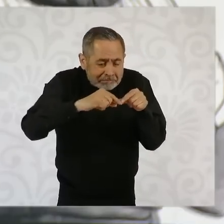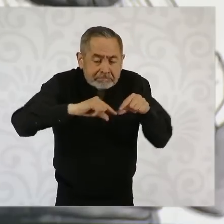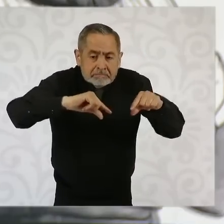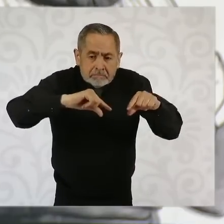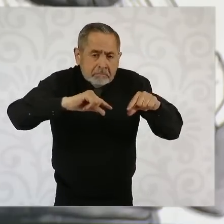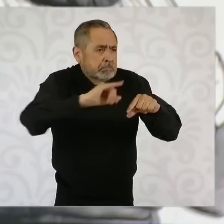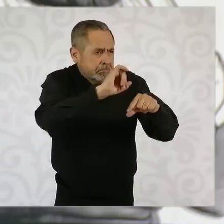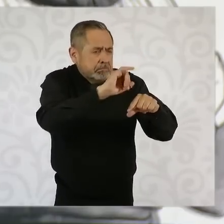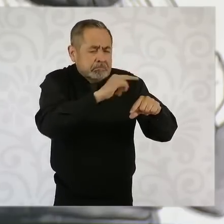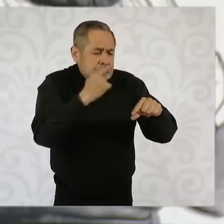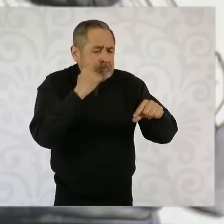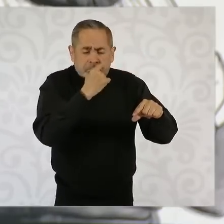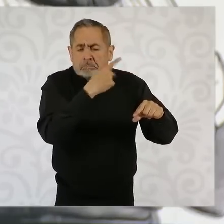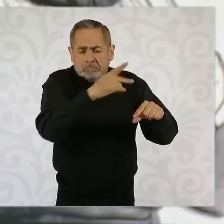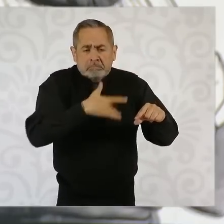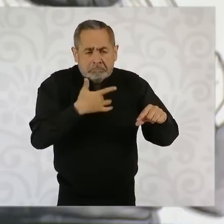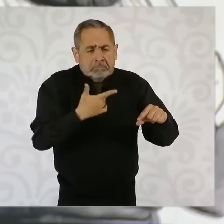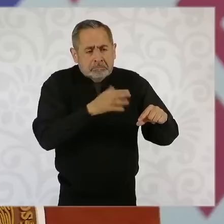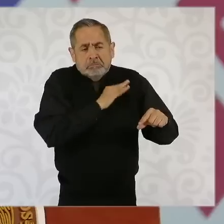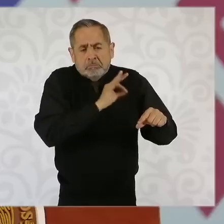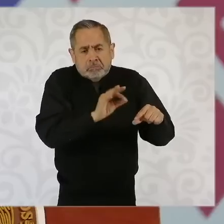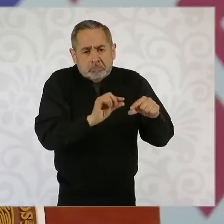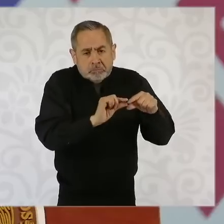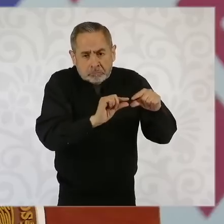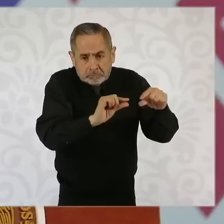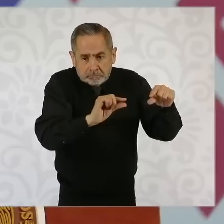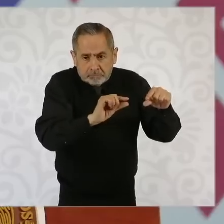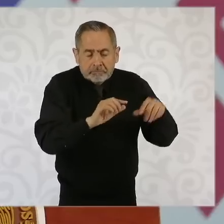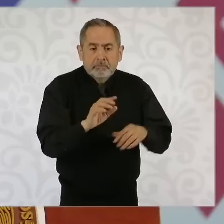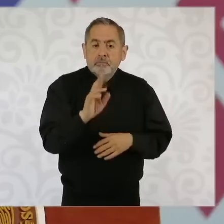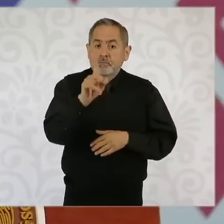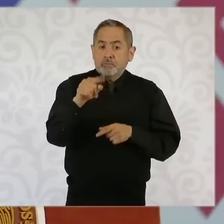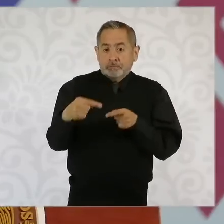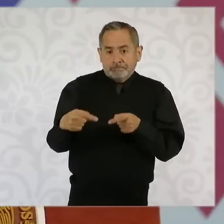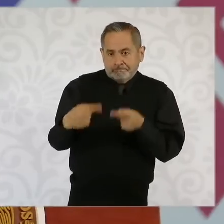continental ahora con que s tenemos una disputa en este momento es con